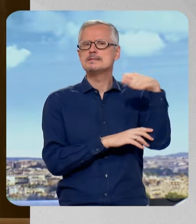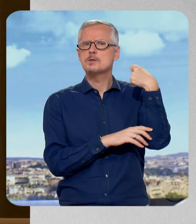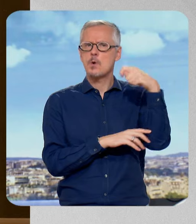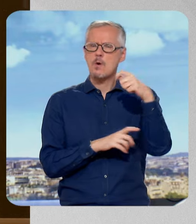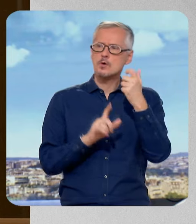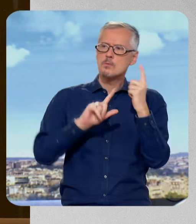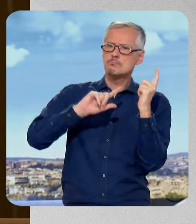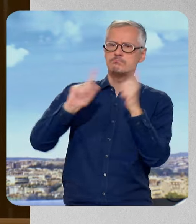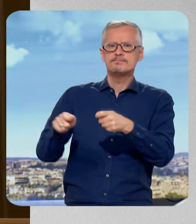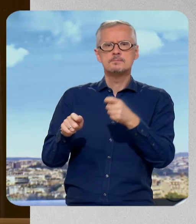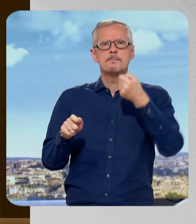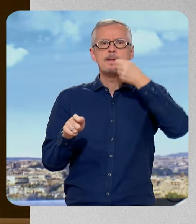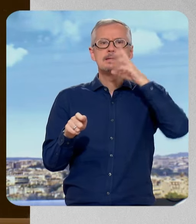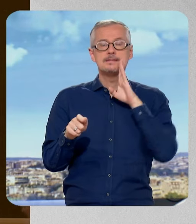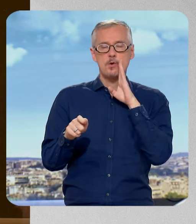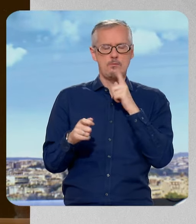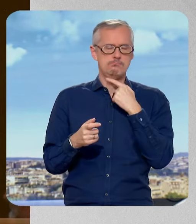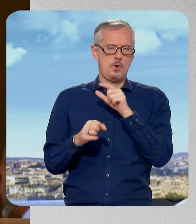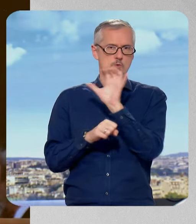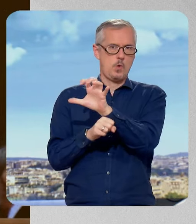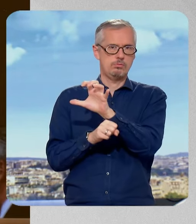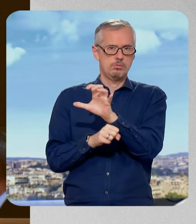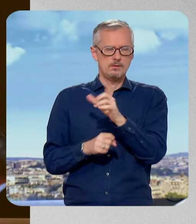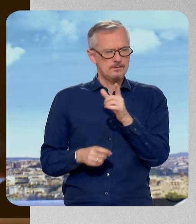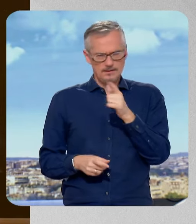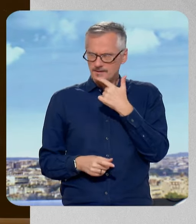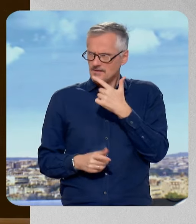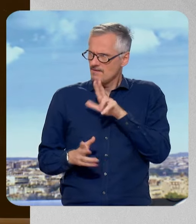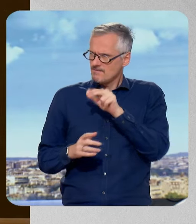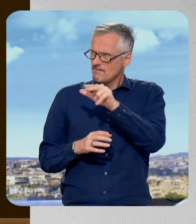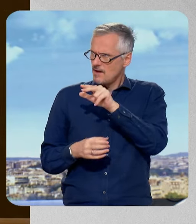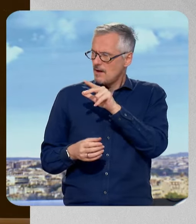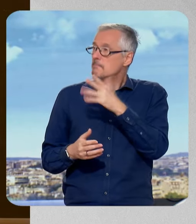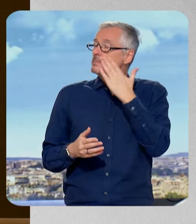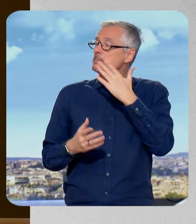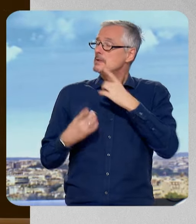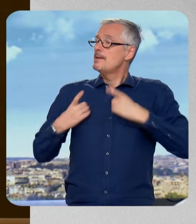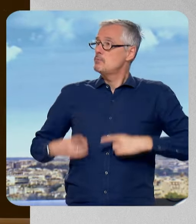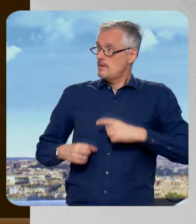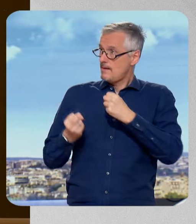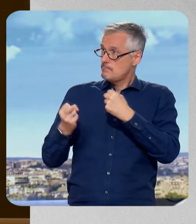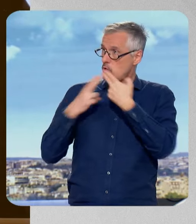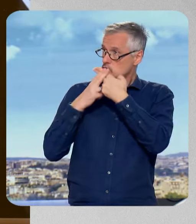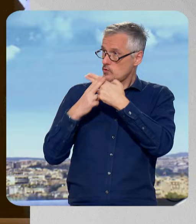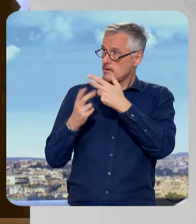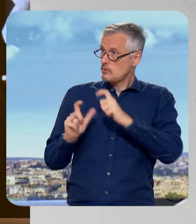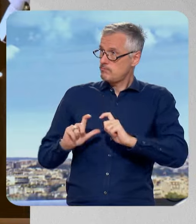La tendance dans le front républicain était à gauche. De la part du président de la République, il doit y avoir